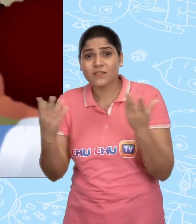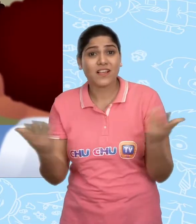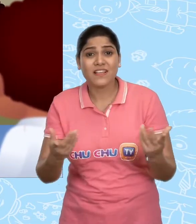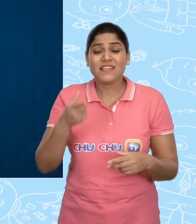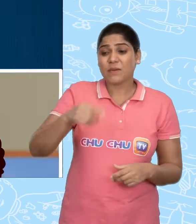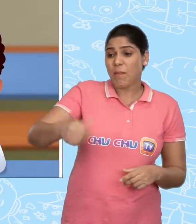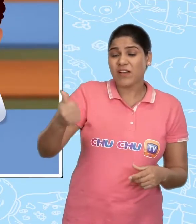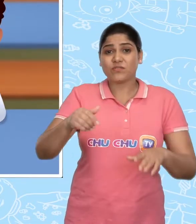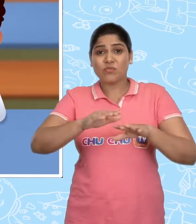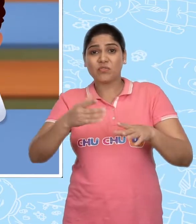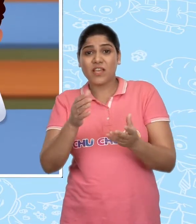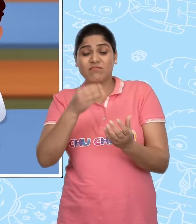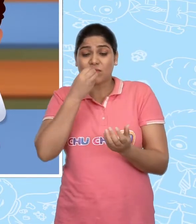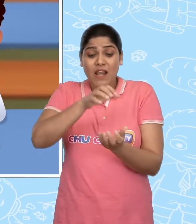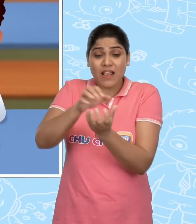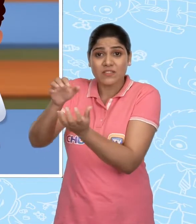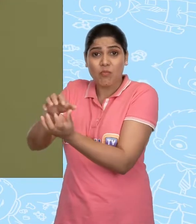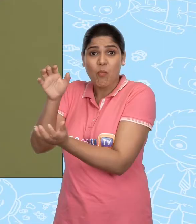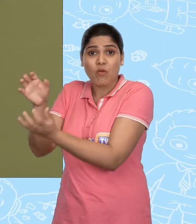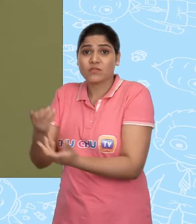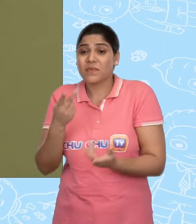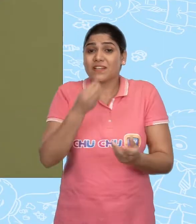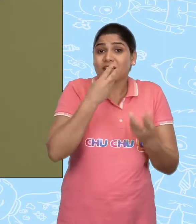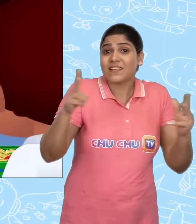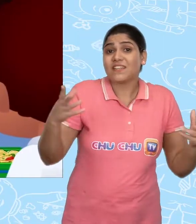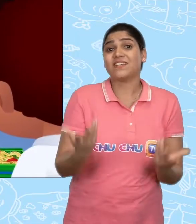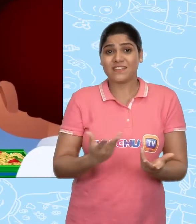कि बाकियों के lunch boxes मे खाने की क्या क्या चीजे हैं